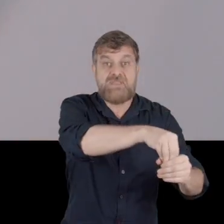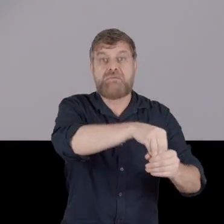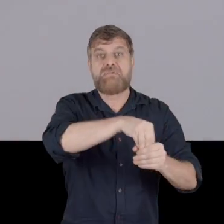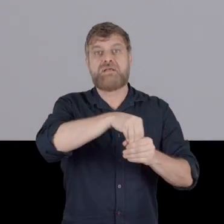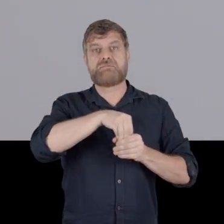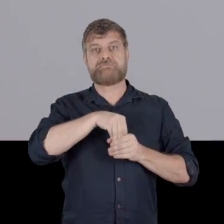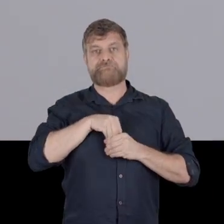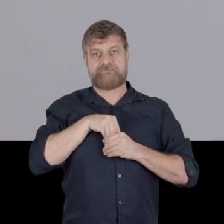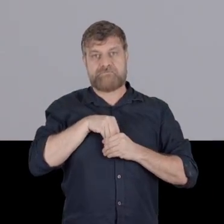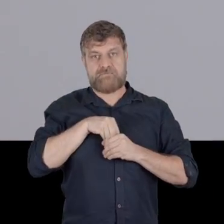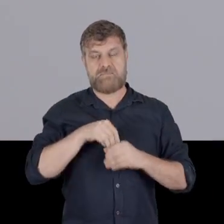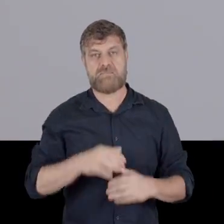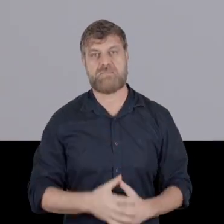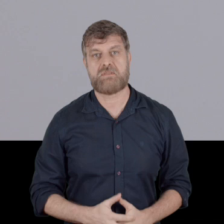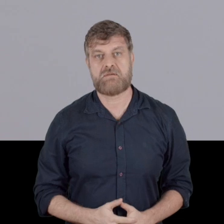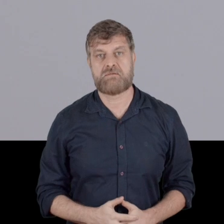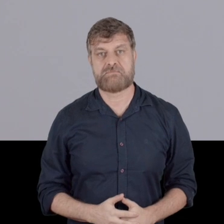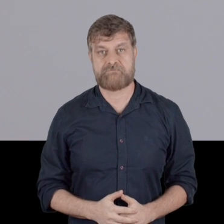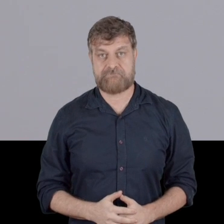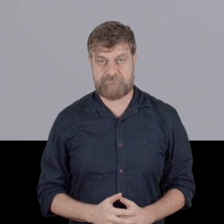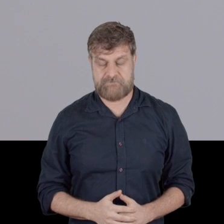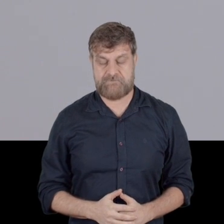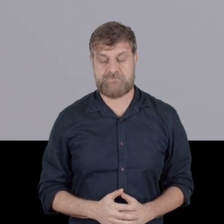também fez parte da minha subjetividade num momento.